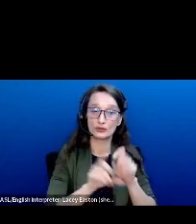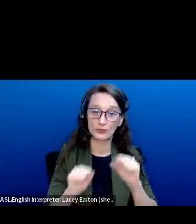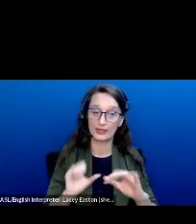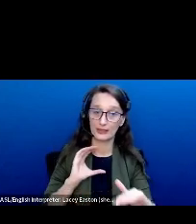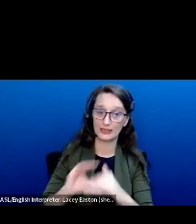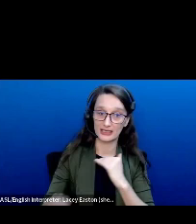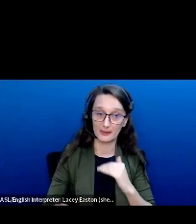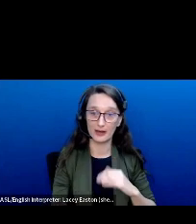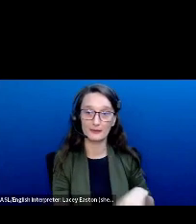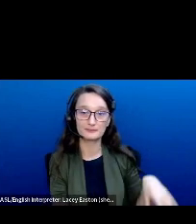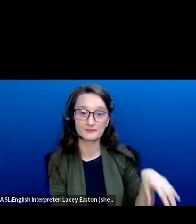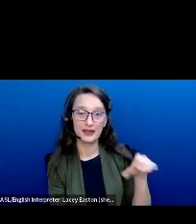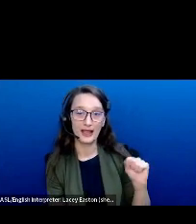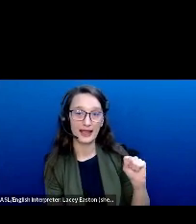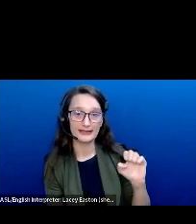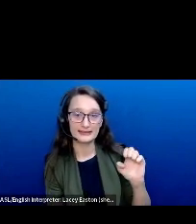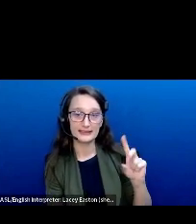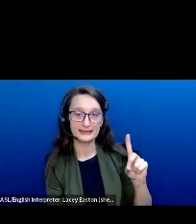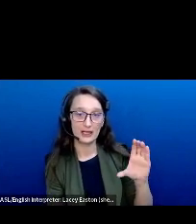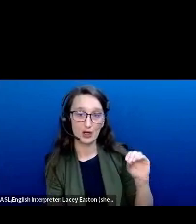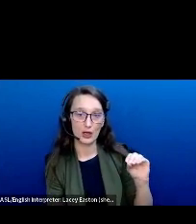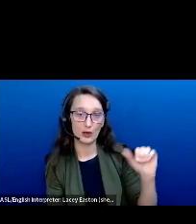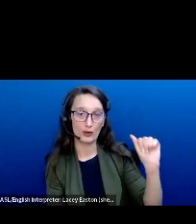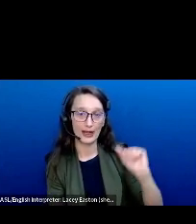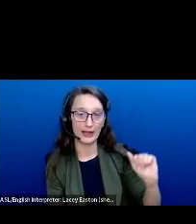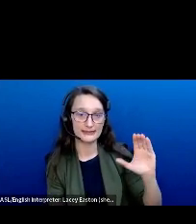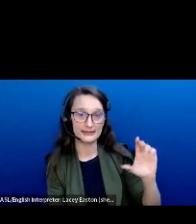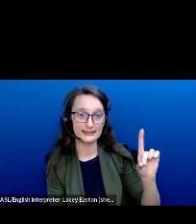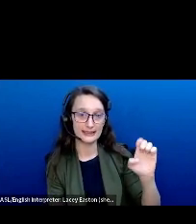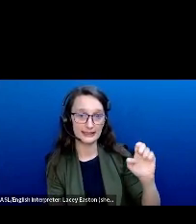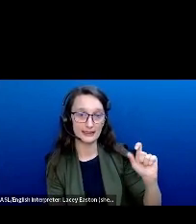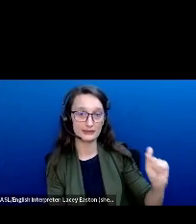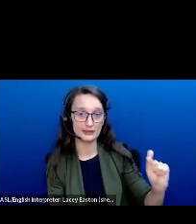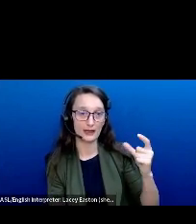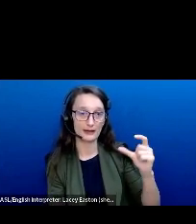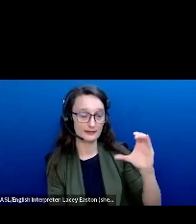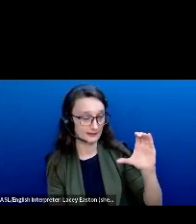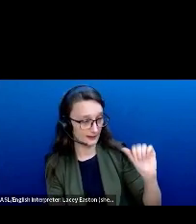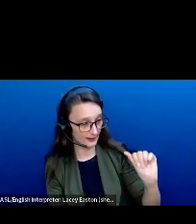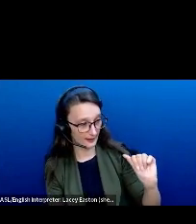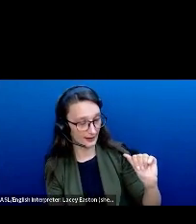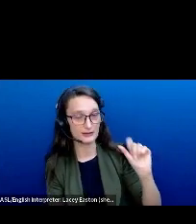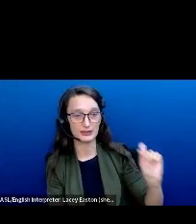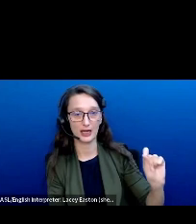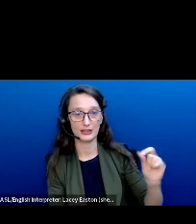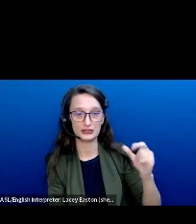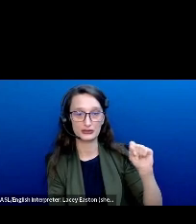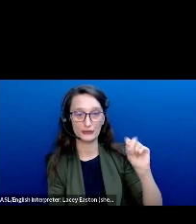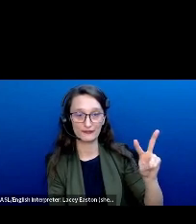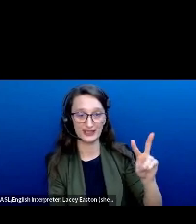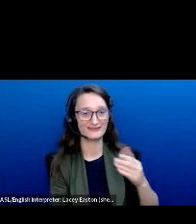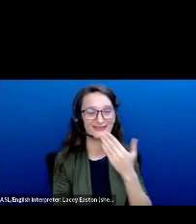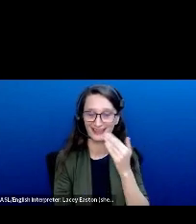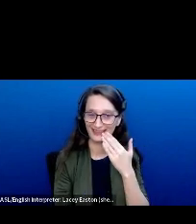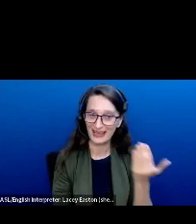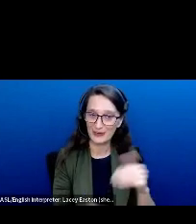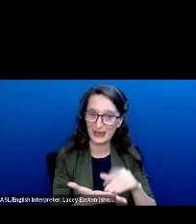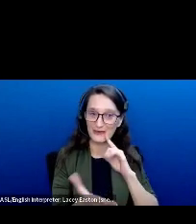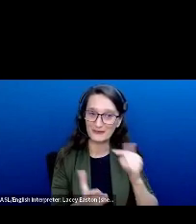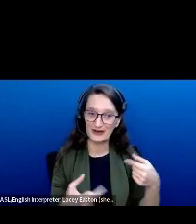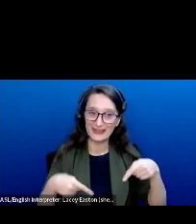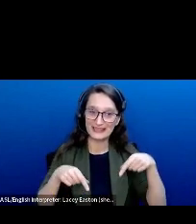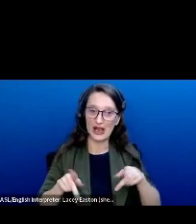sedco@cde.ca.gov. Y gracias nuevamente por esta oportunidad. Le devuelvo la palabra a Robin.